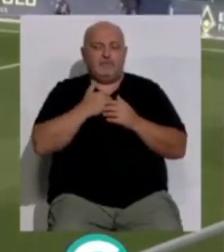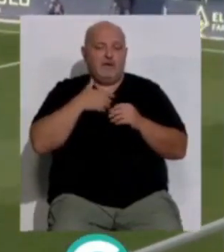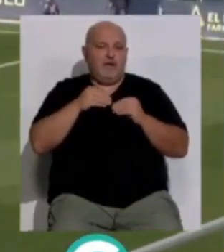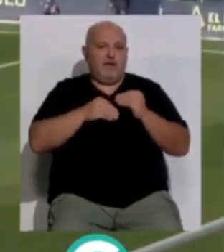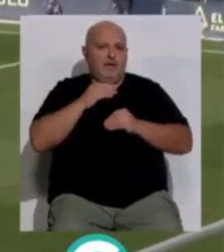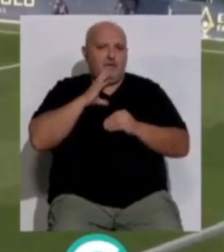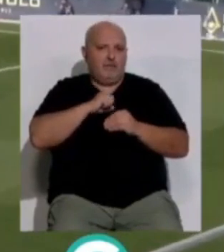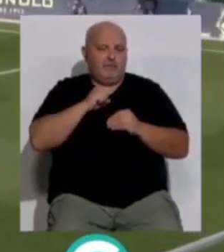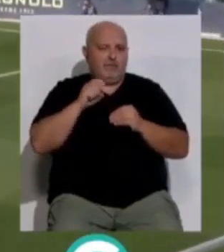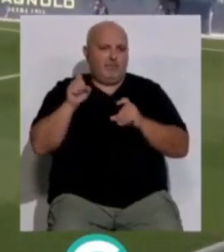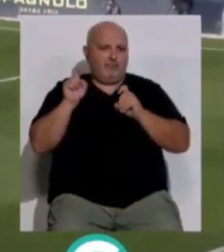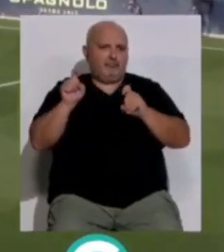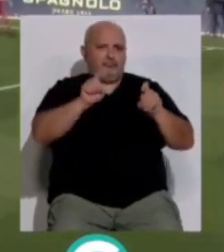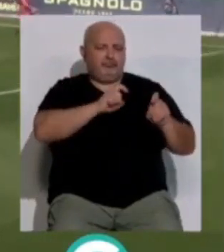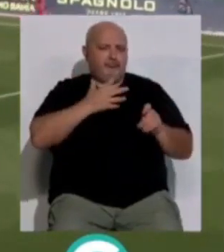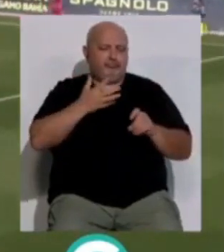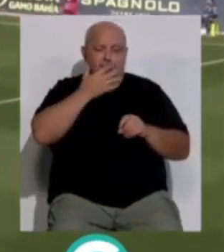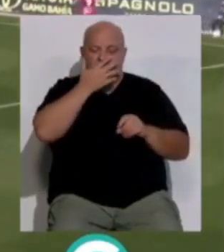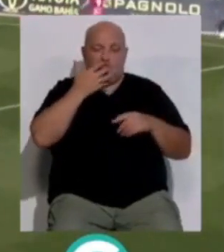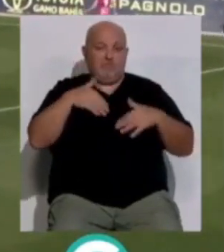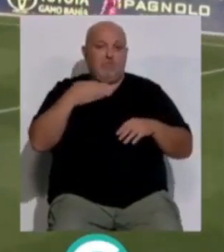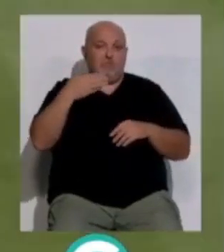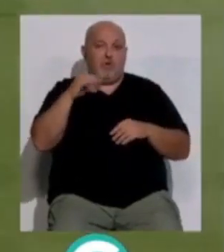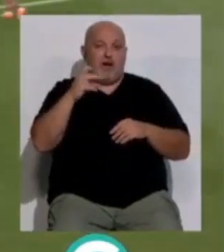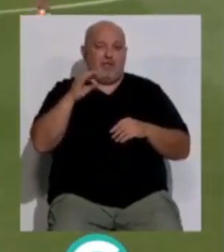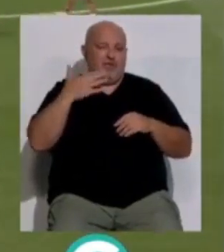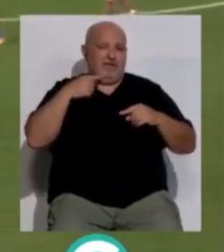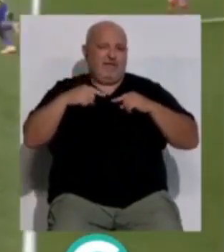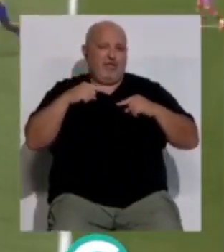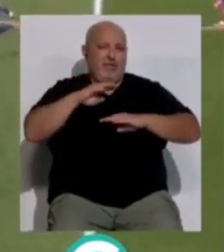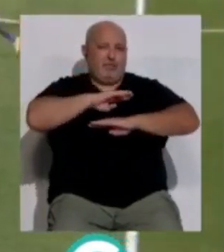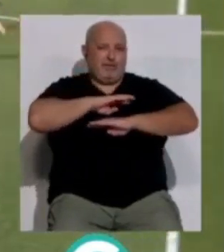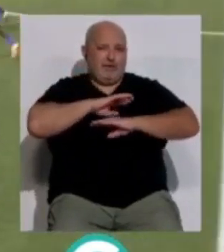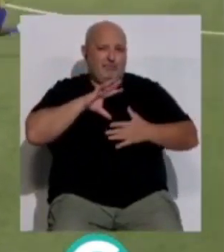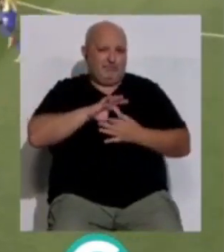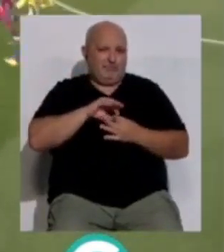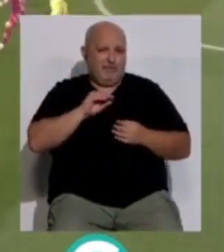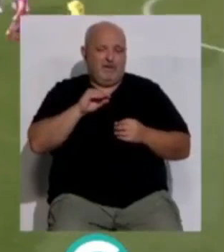está haciendo maravillosamente bien Así que me alegro por bocardo y calculo que su punto de vista